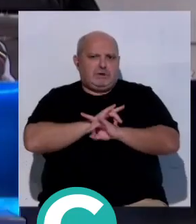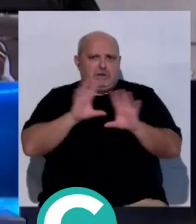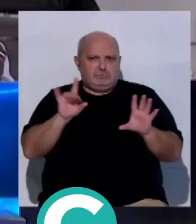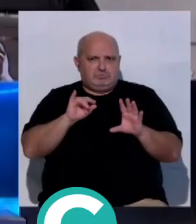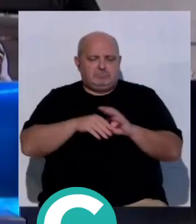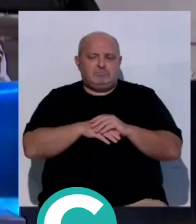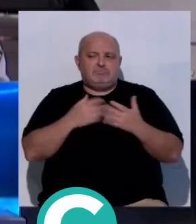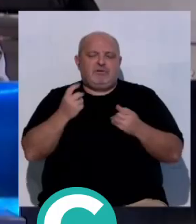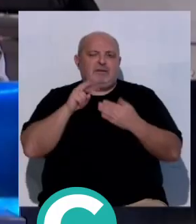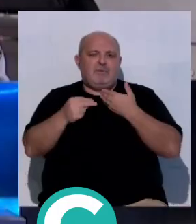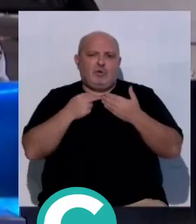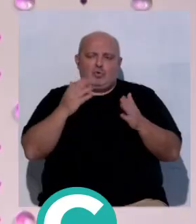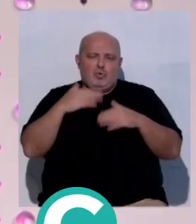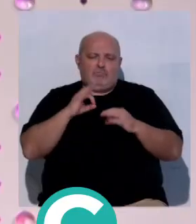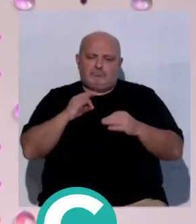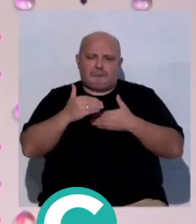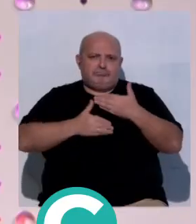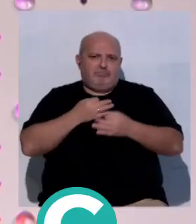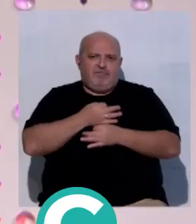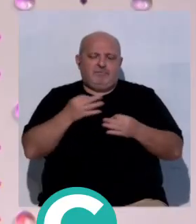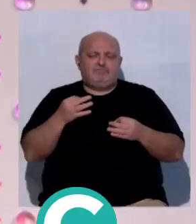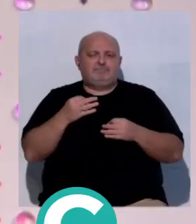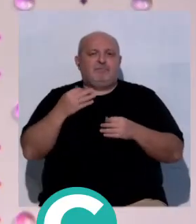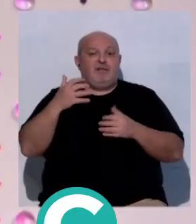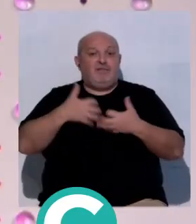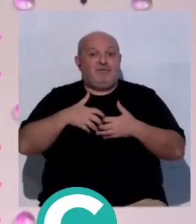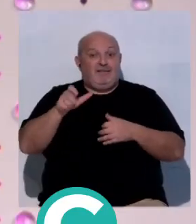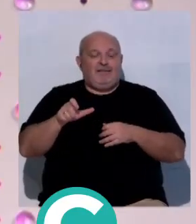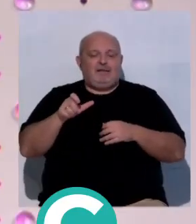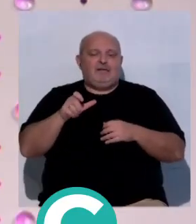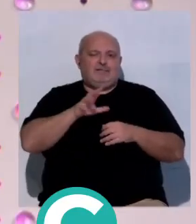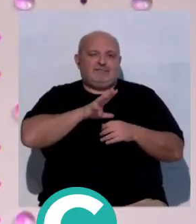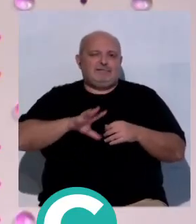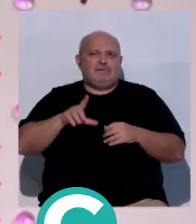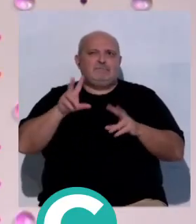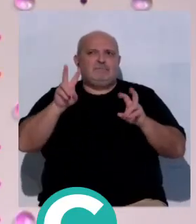falta transparencia no el rector en funciones ha valorado una legislatura marcada por la pandemia